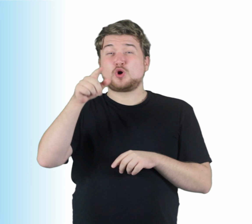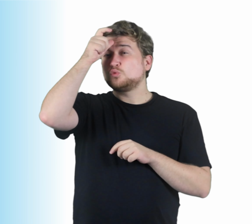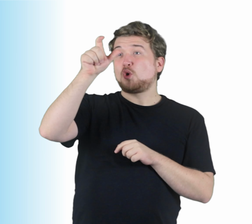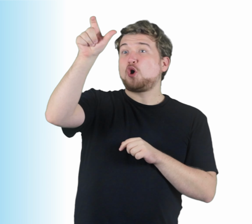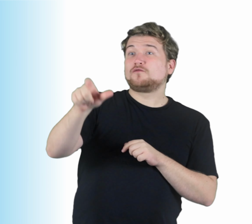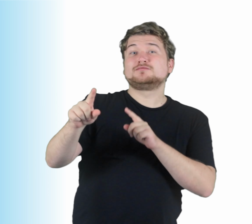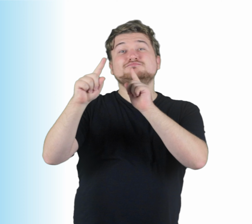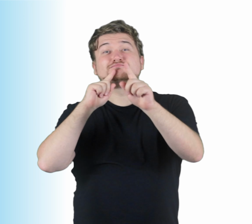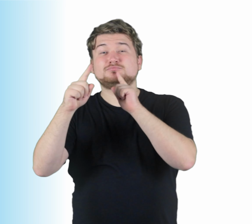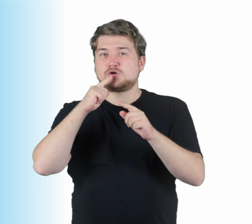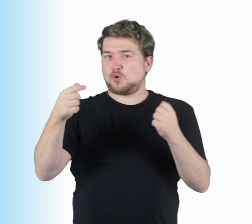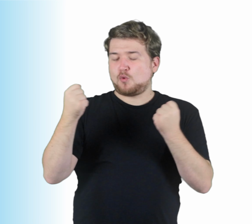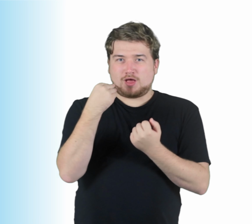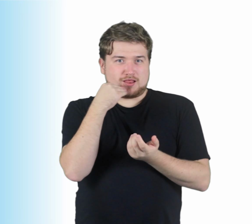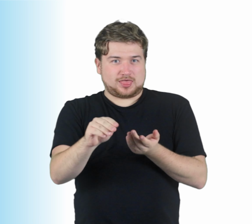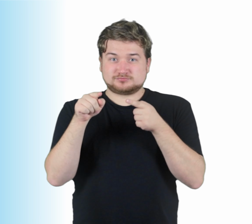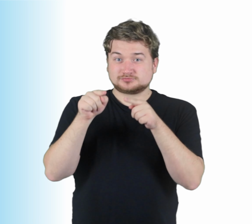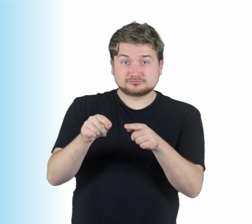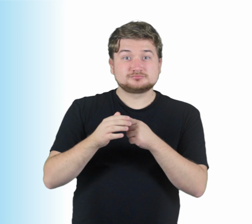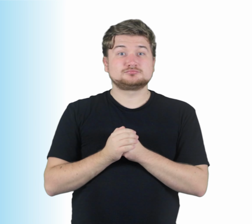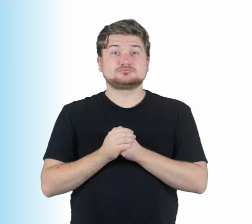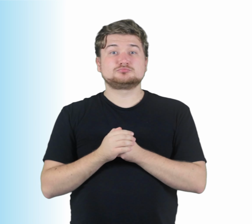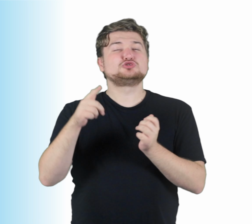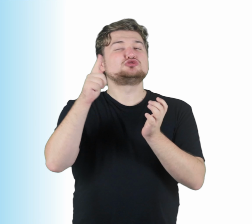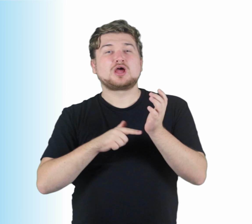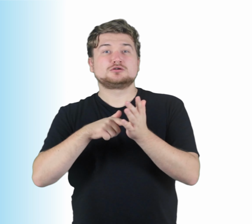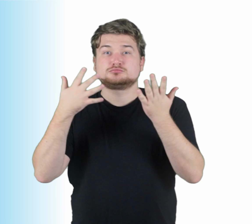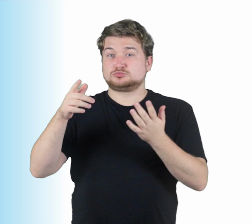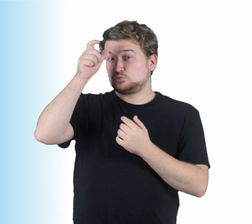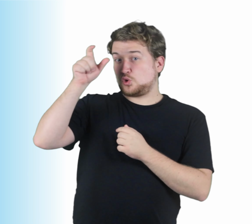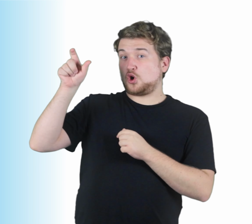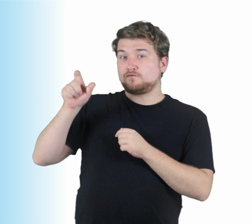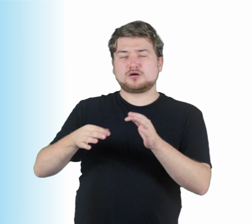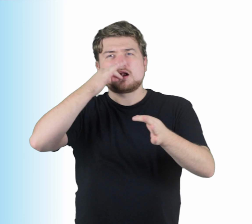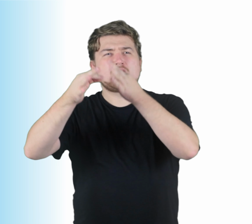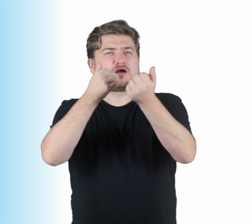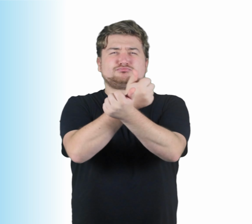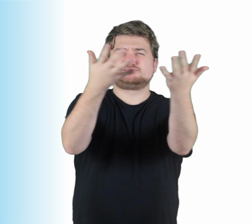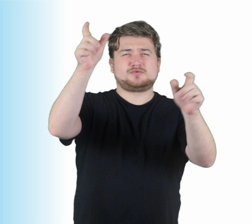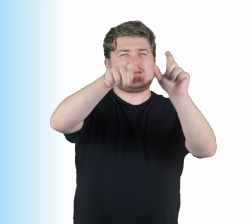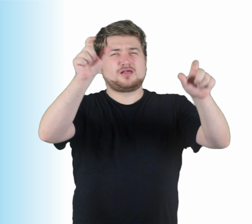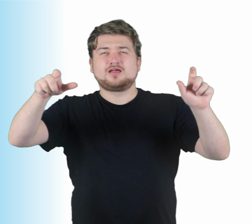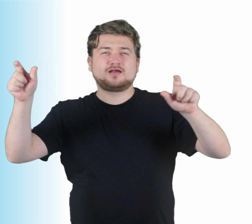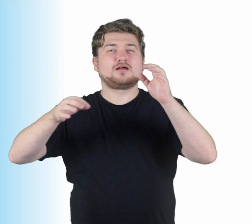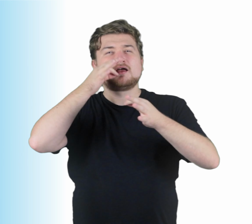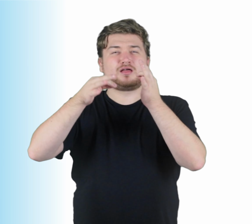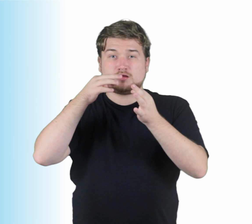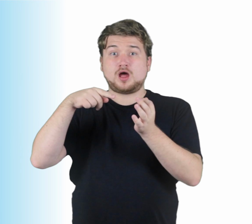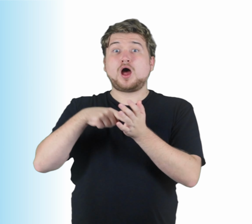Najlepsza jest do tego rozmowa z drugim człowiekiem. Często jest tak, że człowiek opowiada o takim trudnym wydarzeniu wielu osobom.